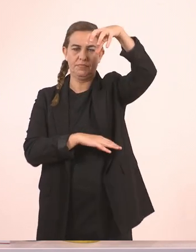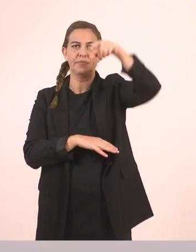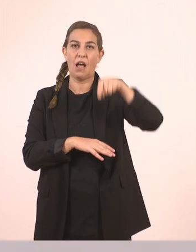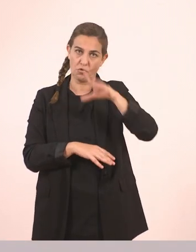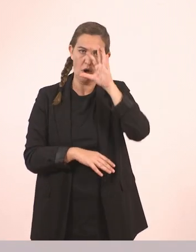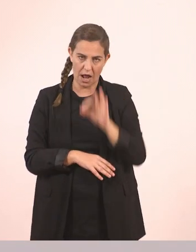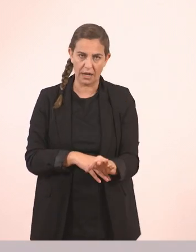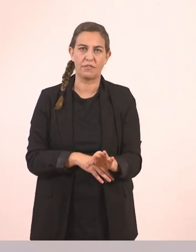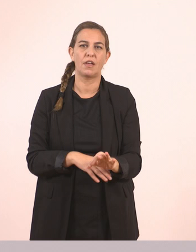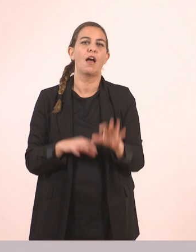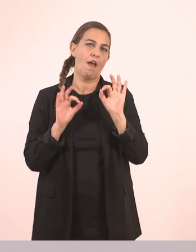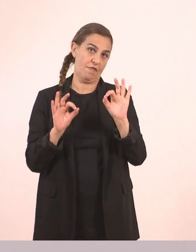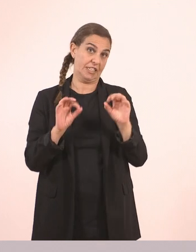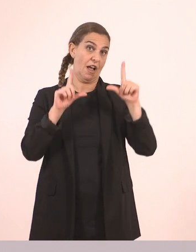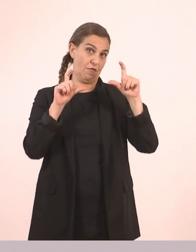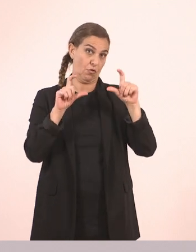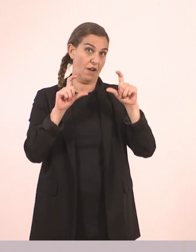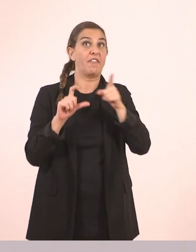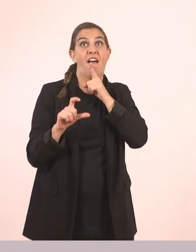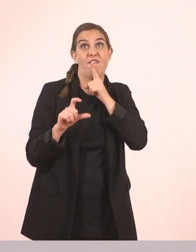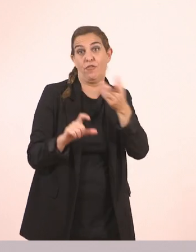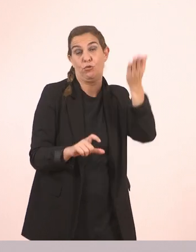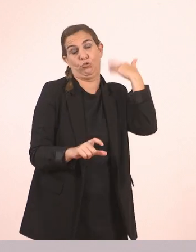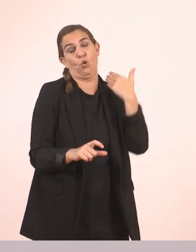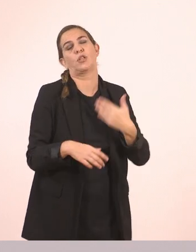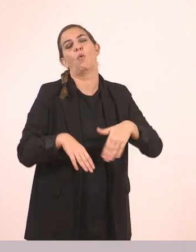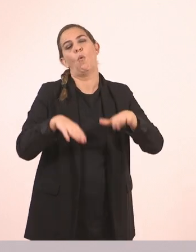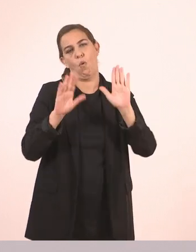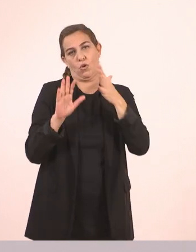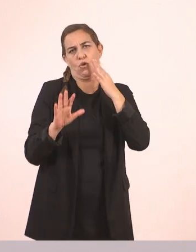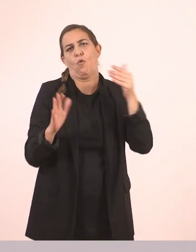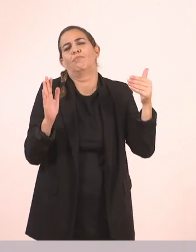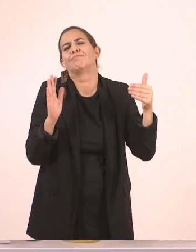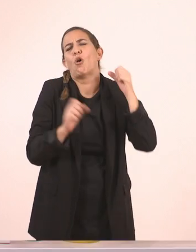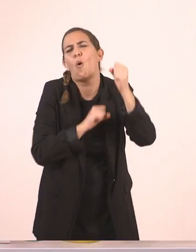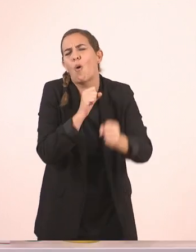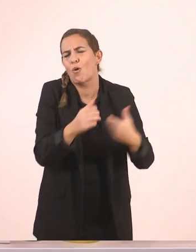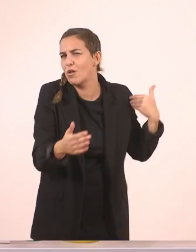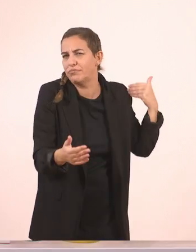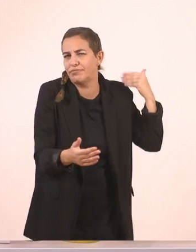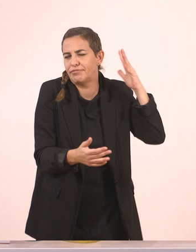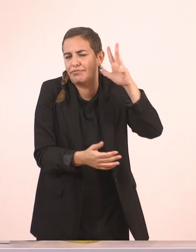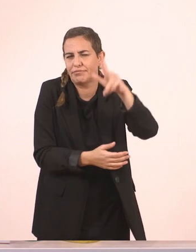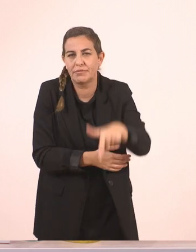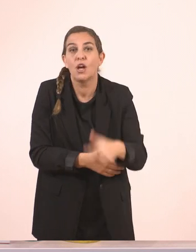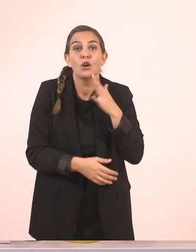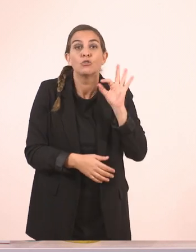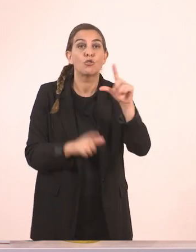Φυσικά δεν είναι η ίδια! Εντάξει, έχουνε μεσολαβήσει χιλιάδες χρόνια. Για να 'χετε στο μυαλό σας τη γέννηση σαν ένα αληθινό γεγονός.